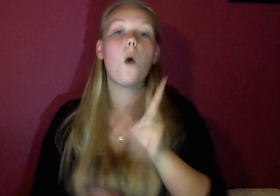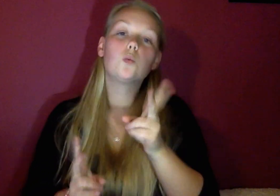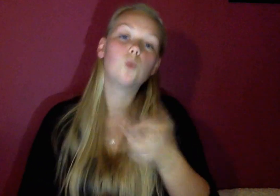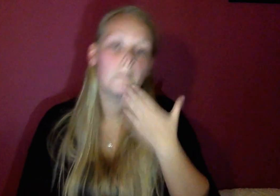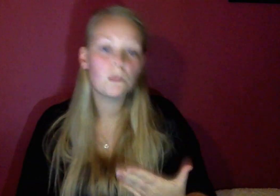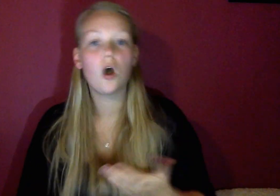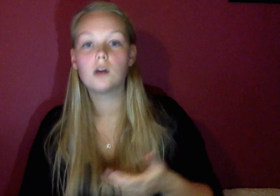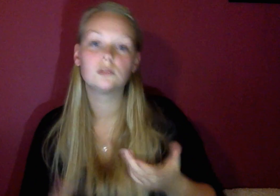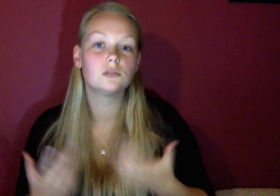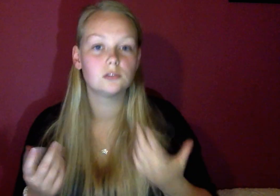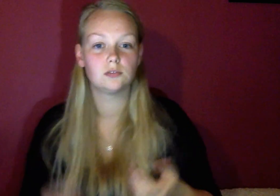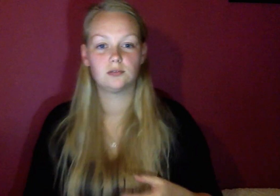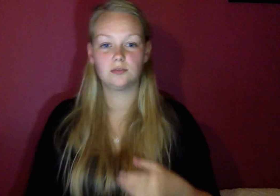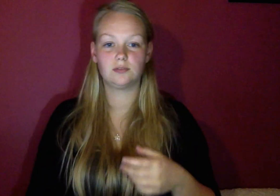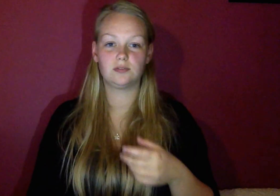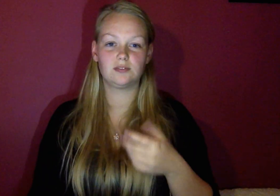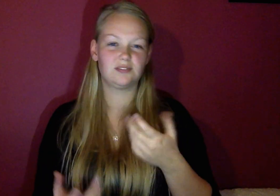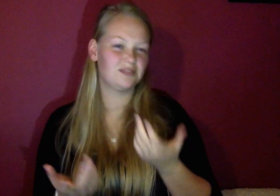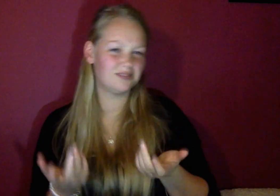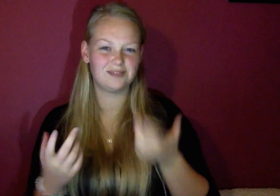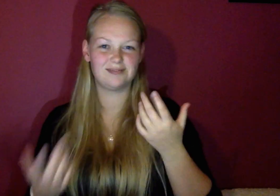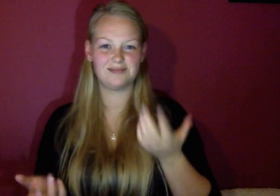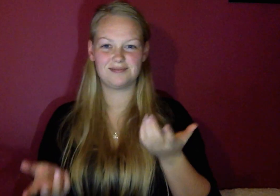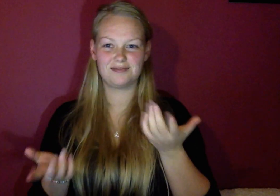Eller jo, de har sagt att teckenspråket är bra.... men...?